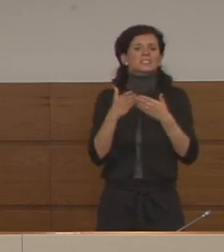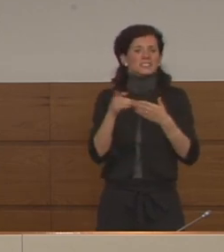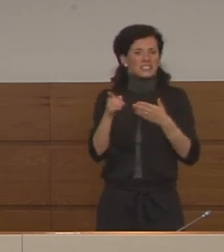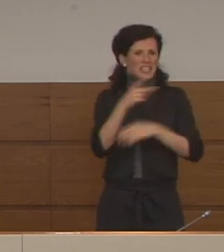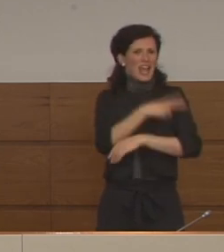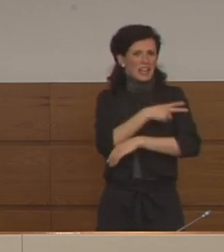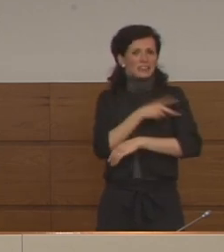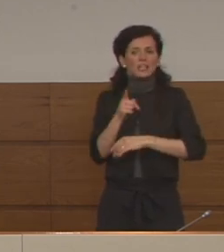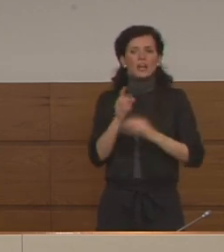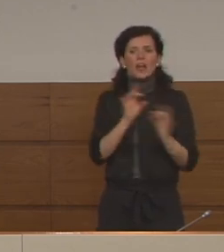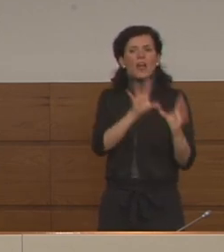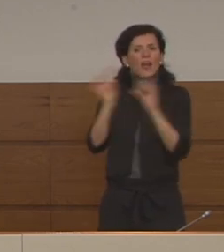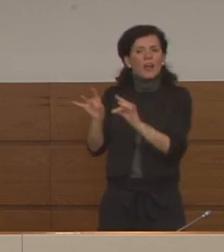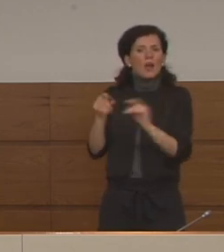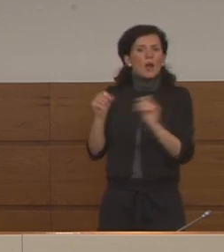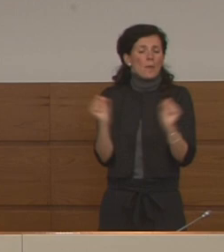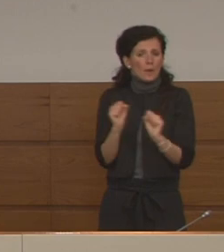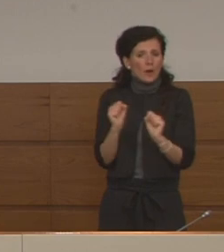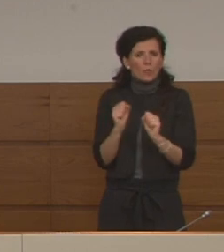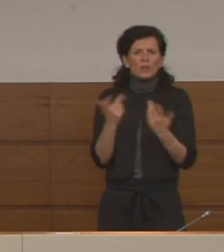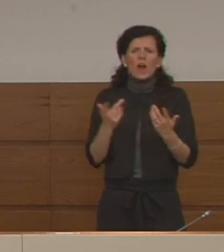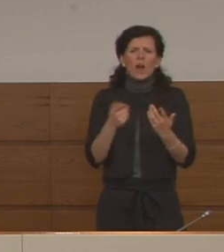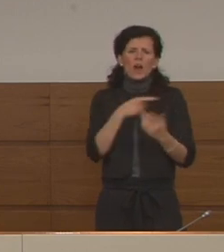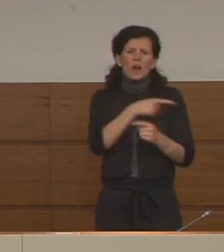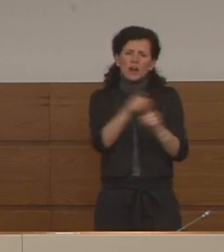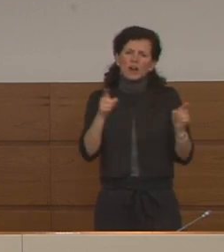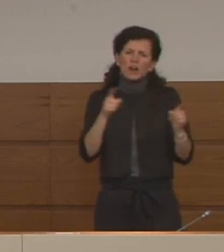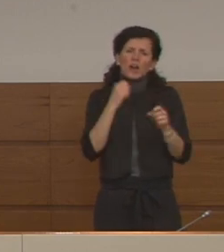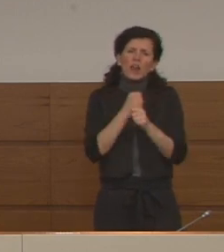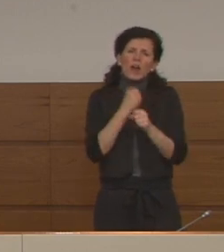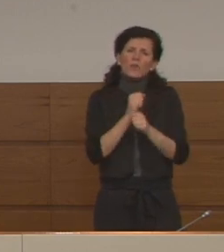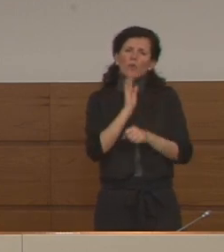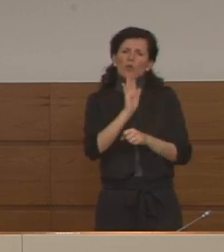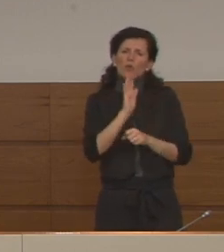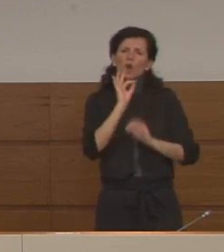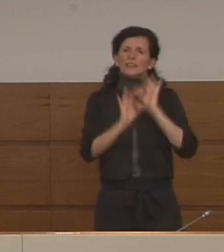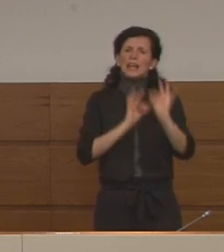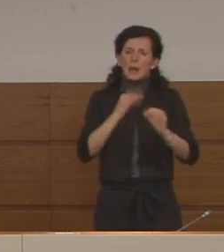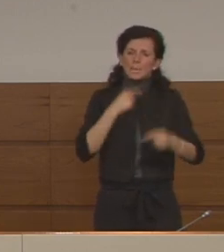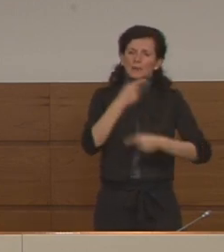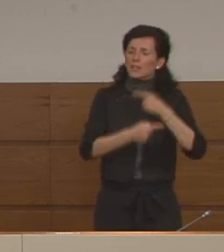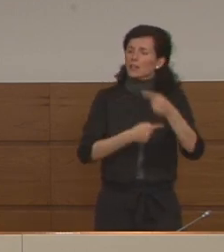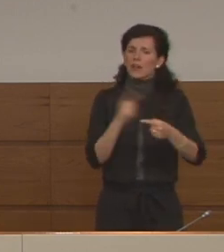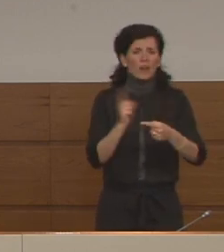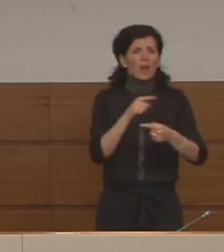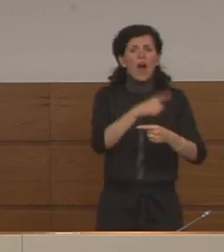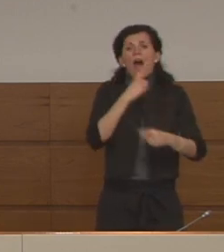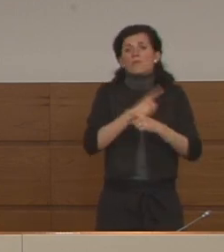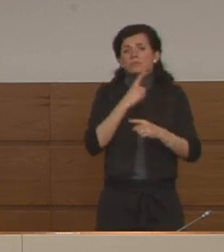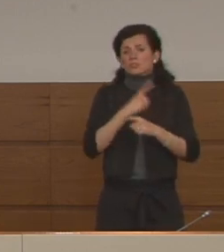telelavoro normale o scuola lavoro perché devono avere assistenti personalizzati.